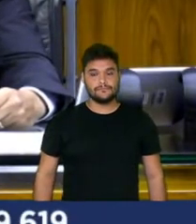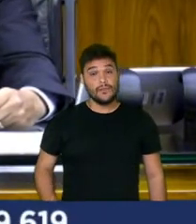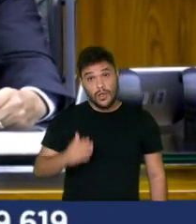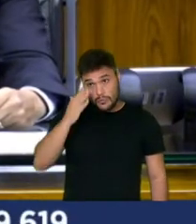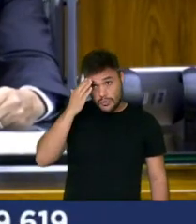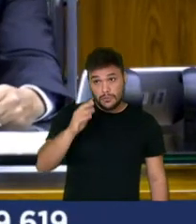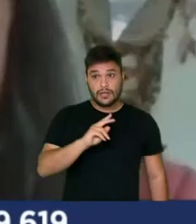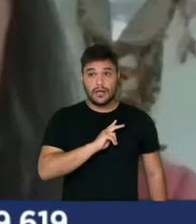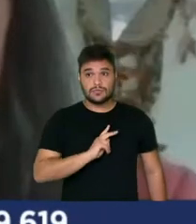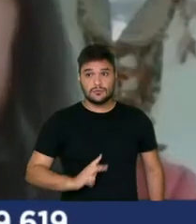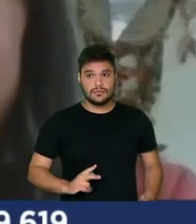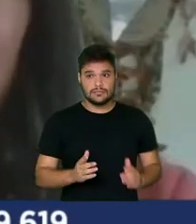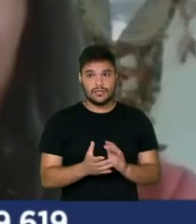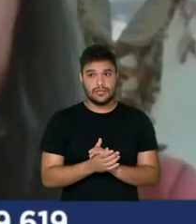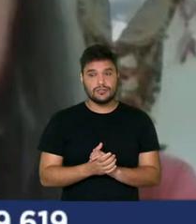PROFESSORA ROSA NEIDE. ROSA NEIDE. DEPUTADA JOÊNIA.